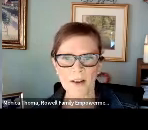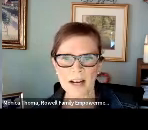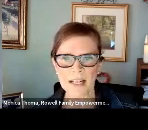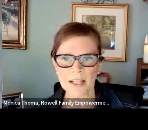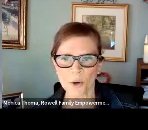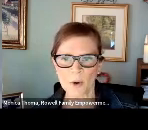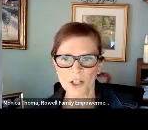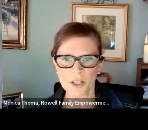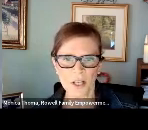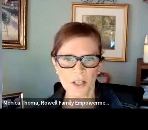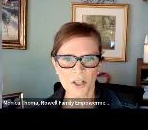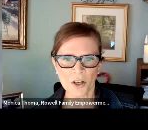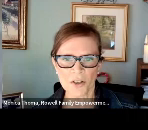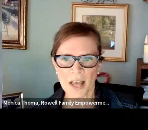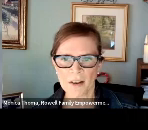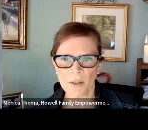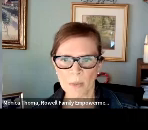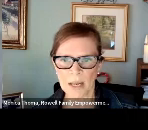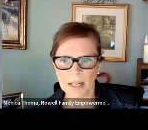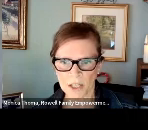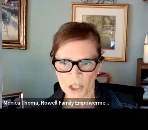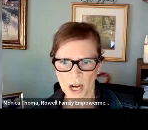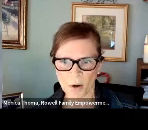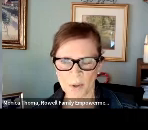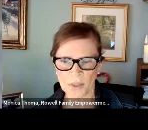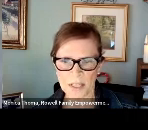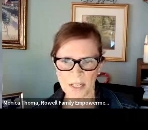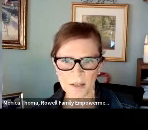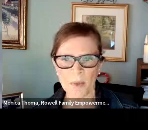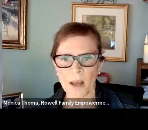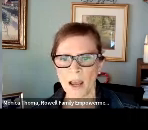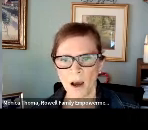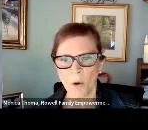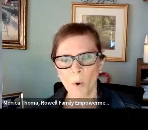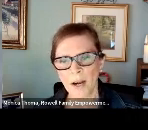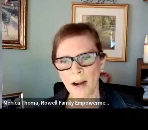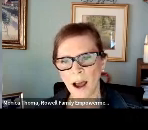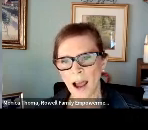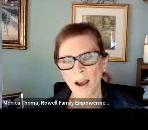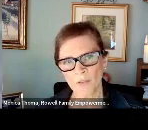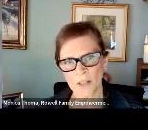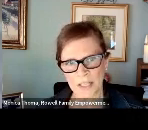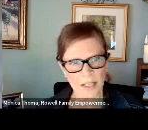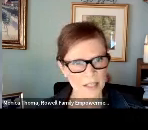Anotar ideas, preguntas e inquietudes antes de la reunión para compartir con el equipo. lo que yo solía